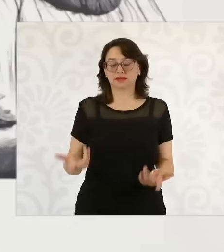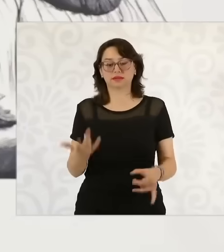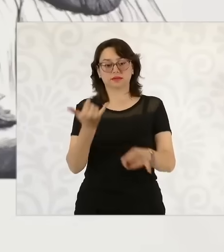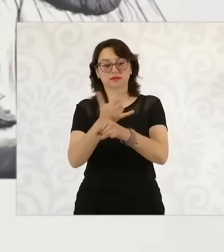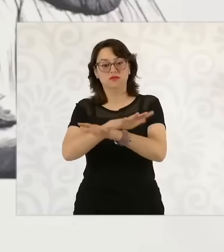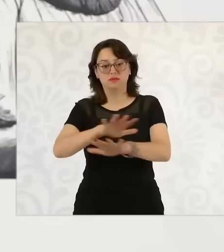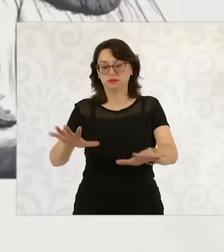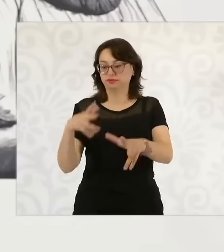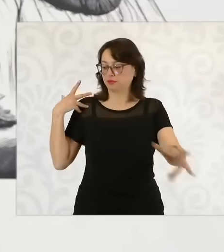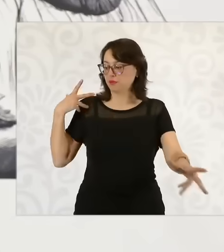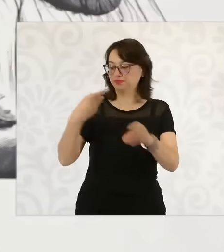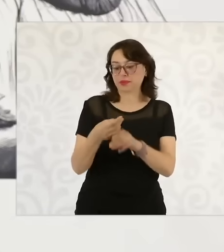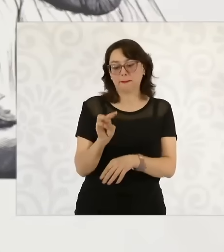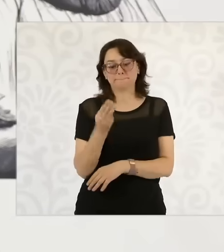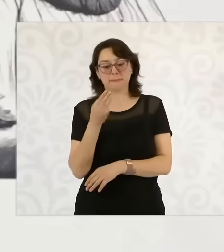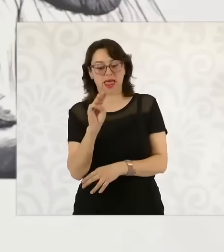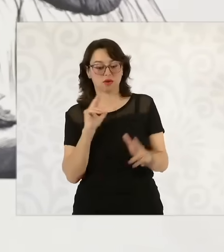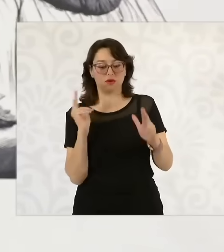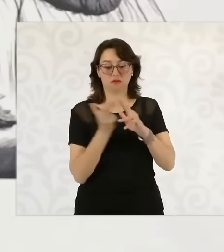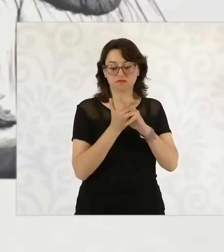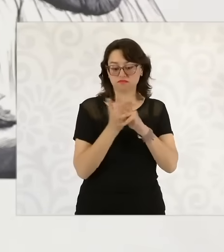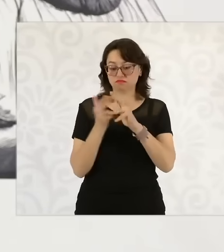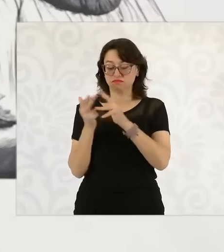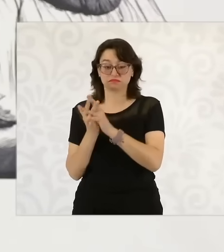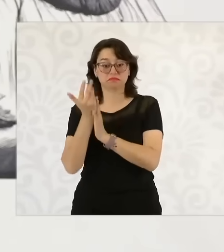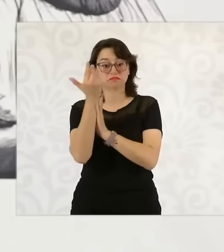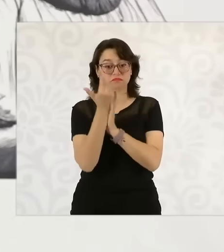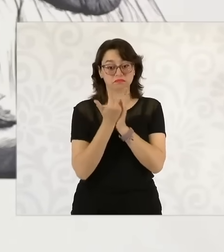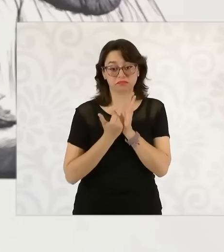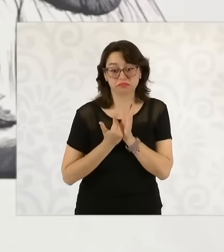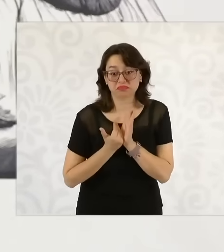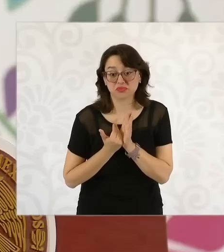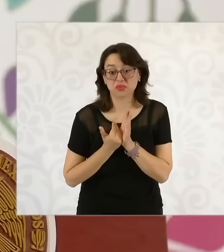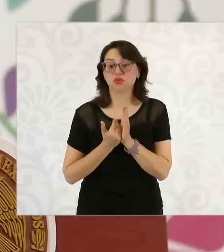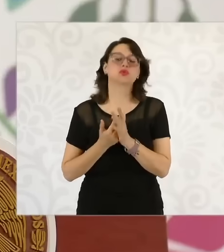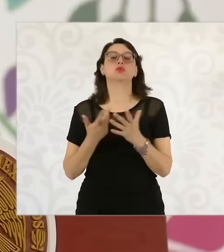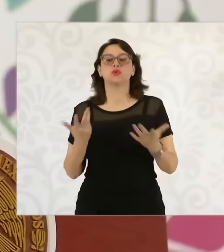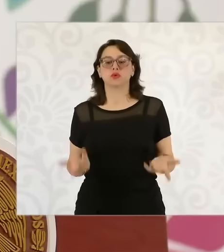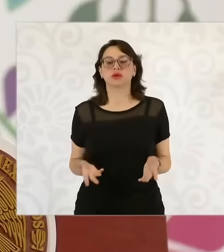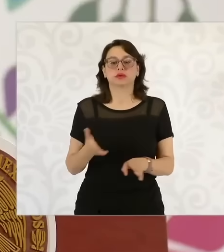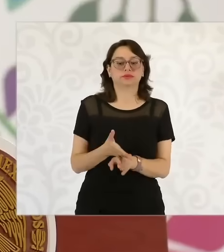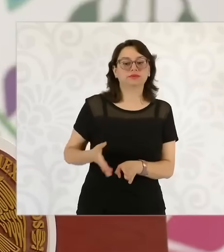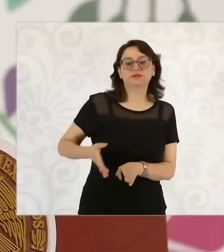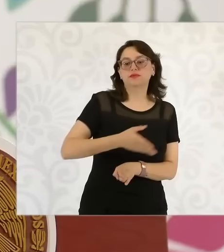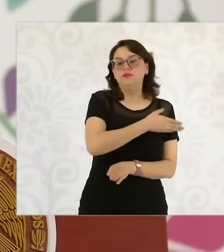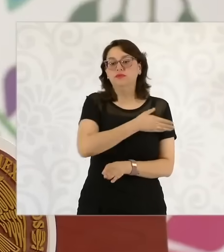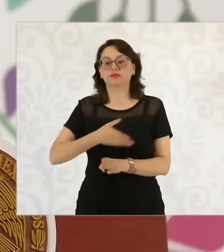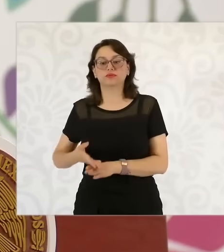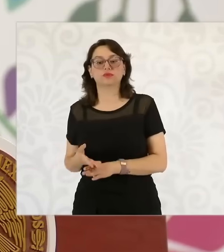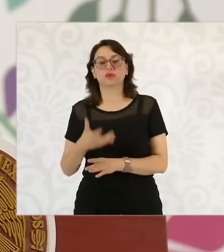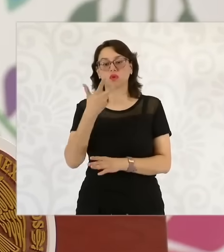ya con los datos completos de mayo la reducción de homicidios desde que nosotros llegamos a la